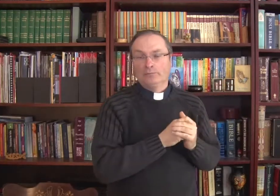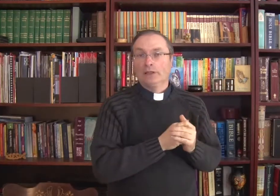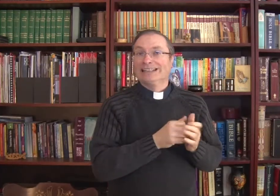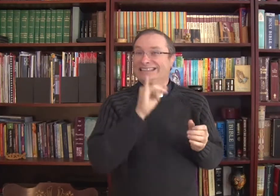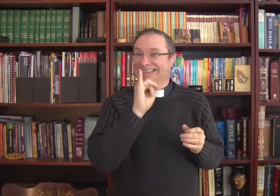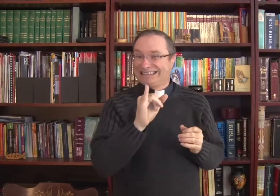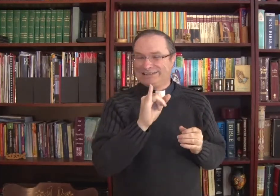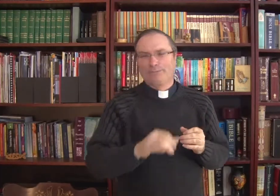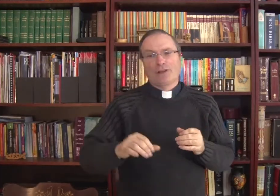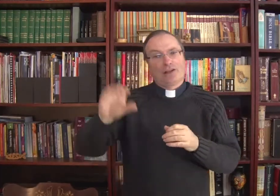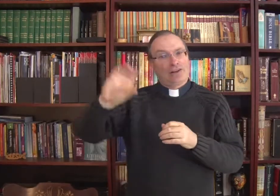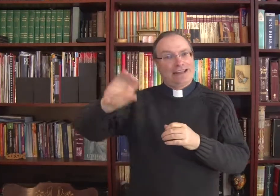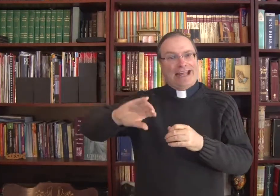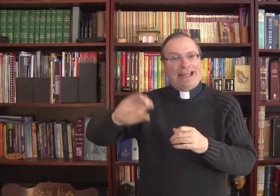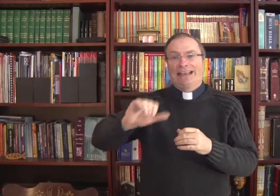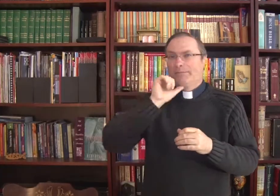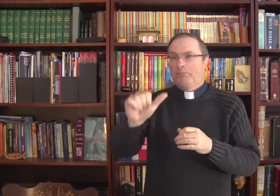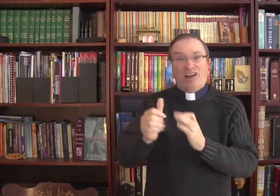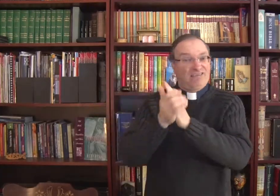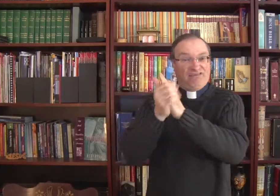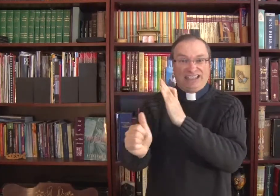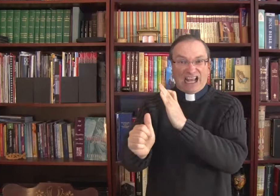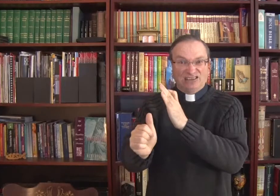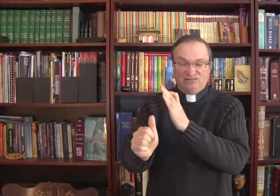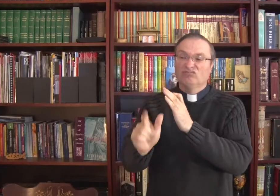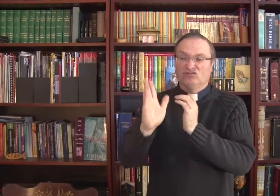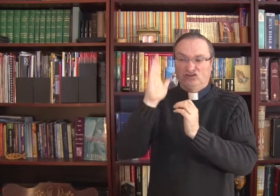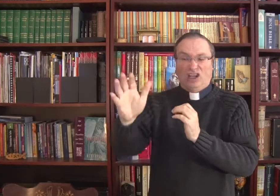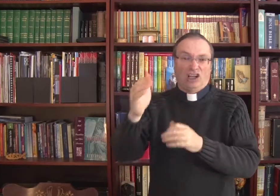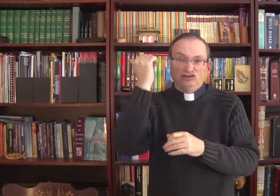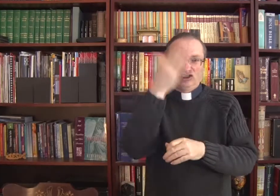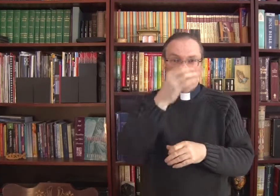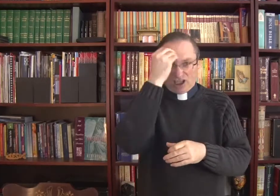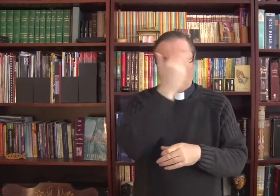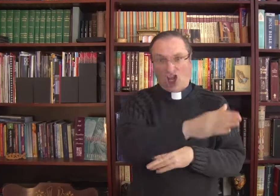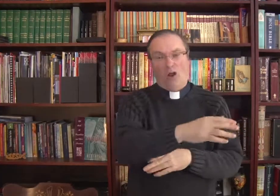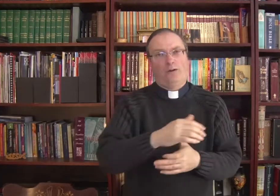Si le sel n’est pas efficace, il sera jeté dehors.